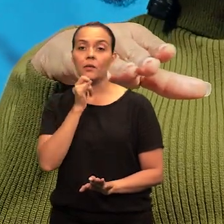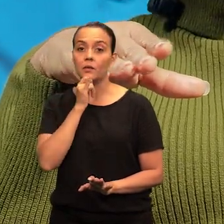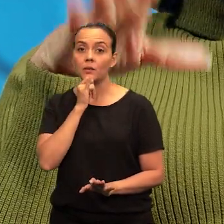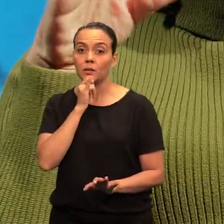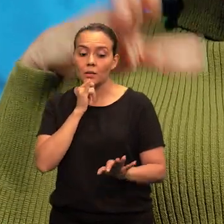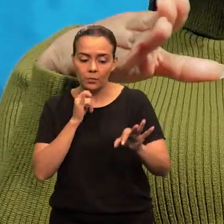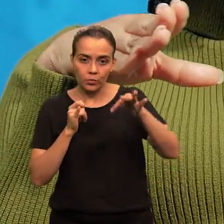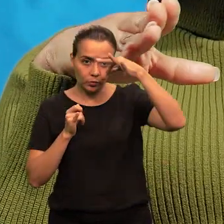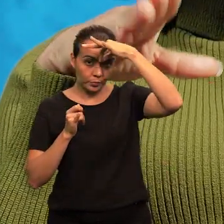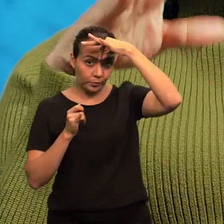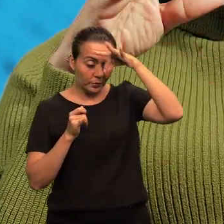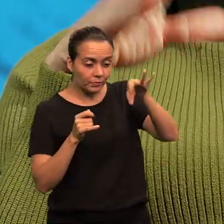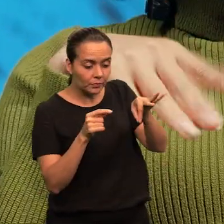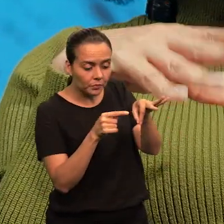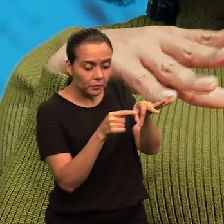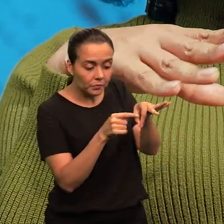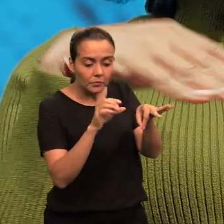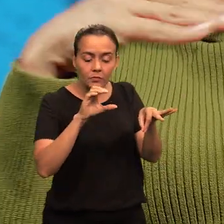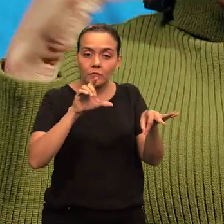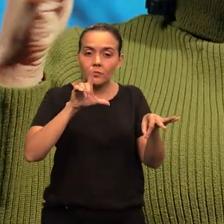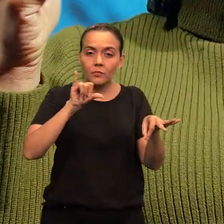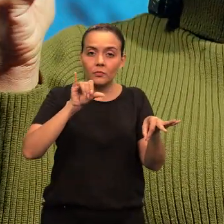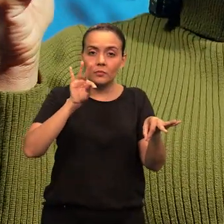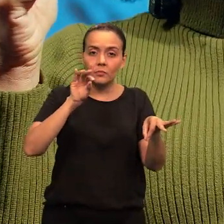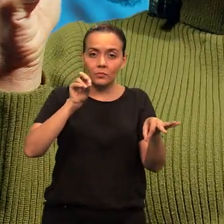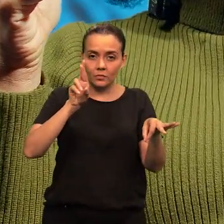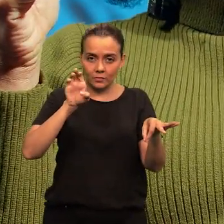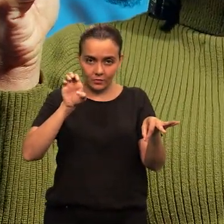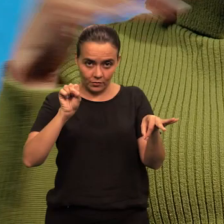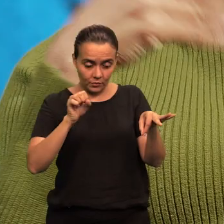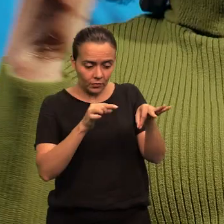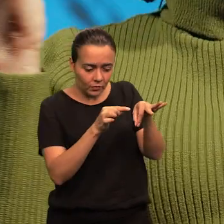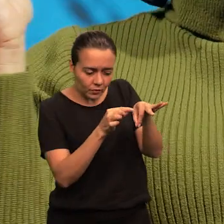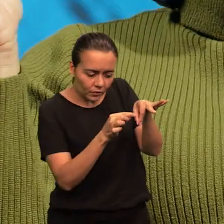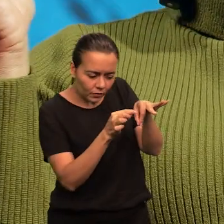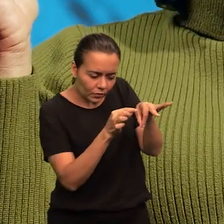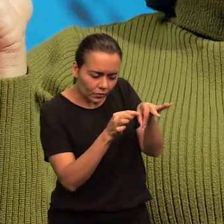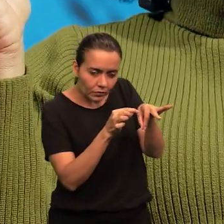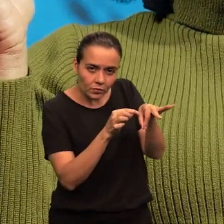que o clitóris foi mapeado recentemente